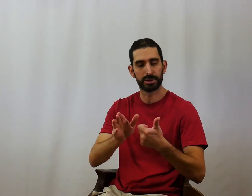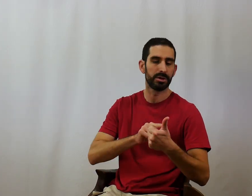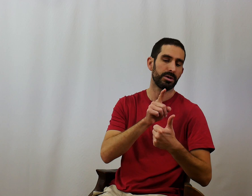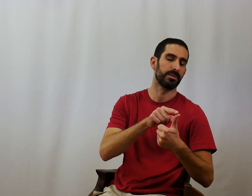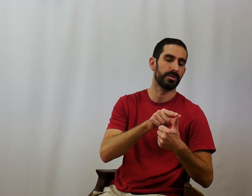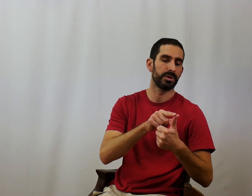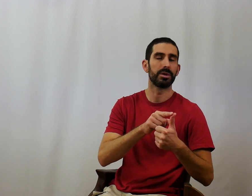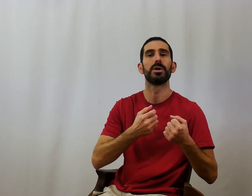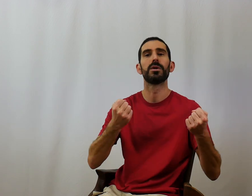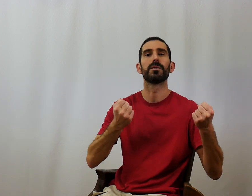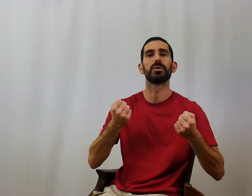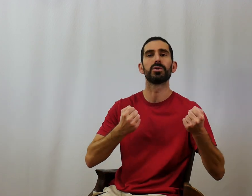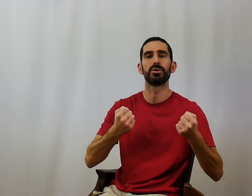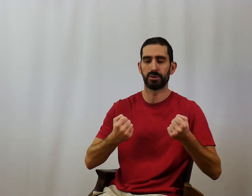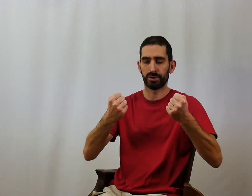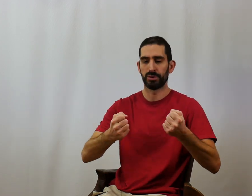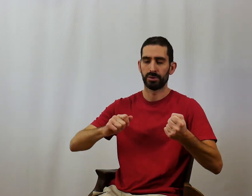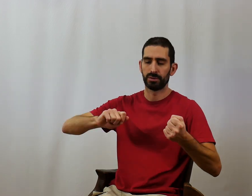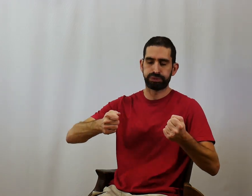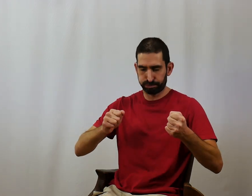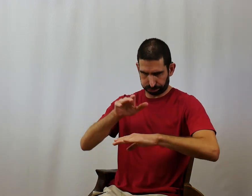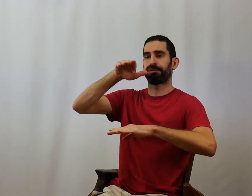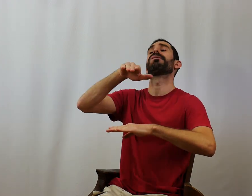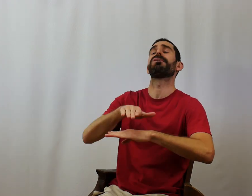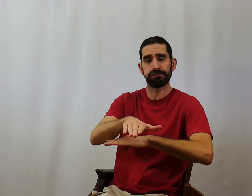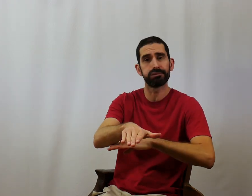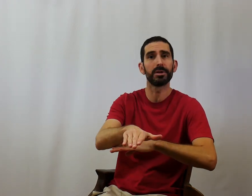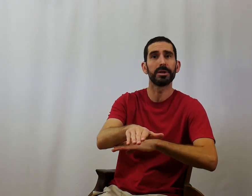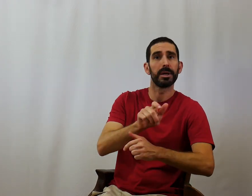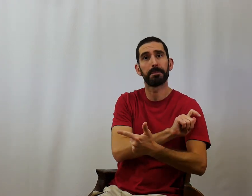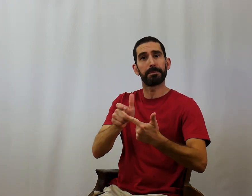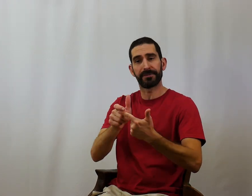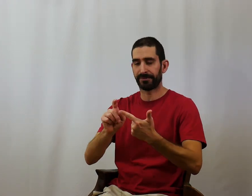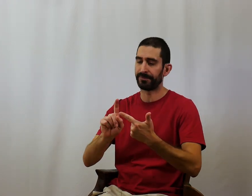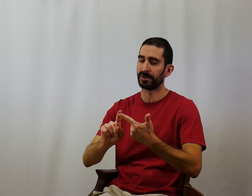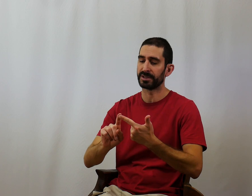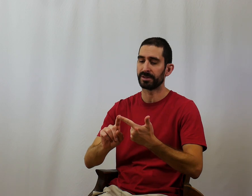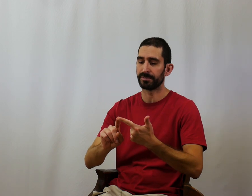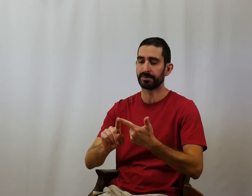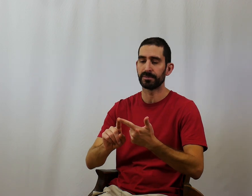Le premier désigne une voiture qui démarre très vite. Par conséquent, le deuxième sens